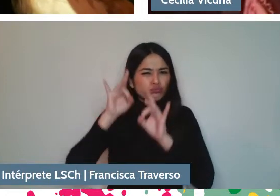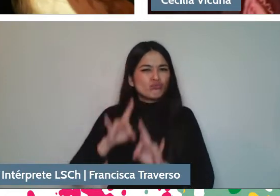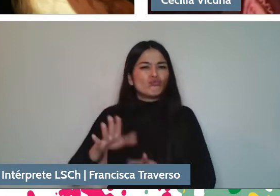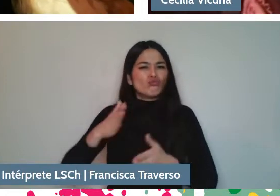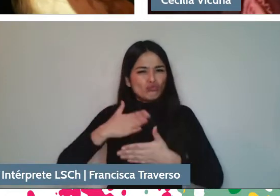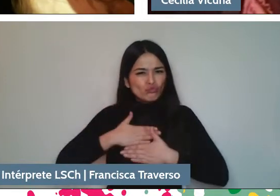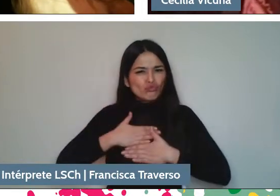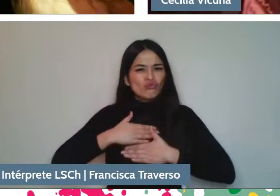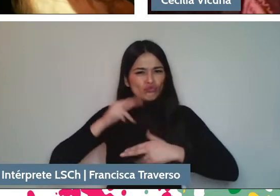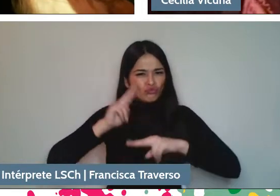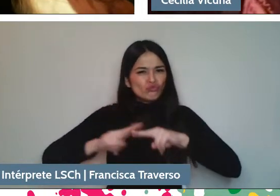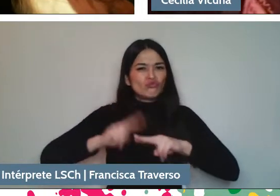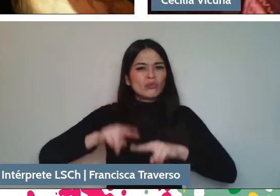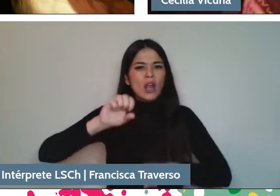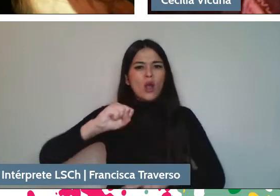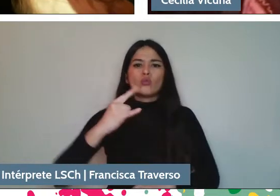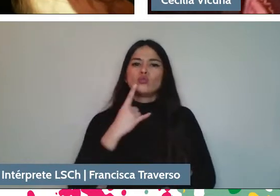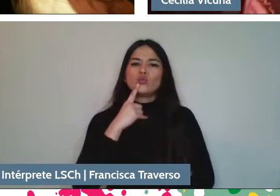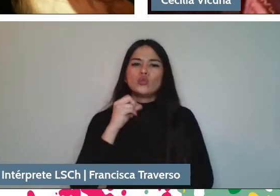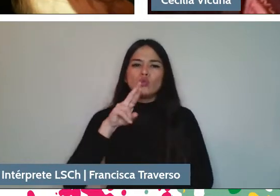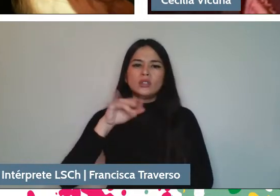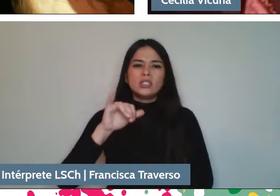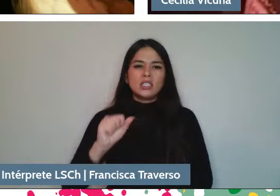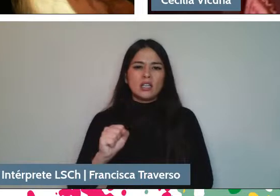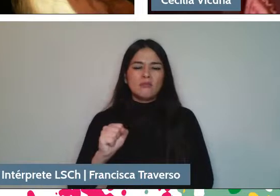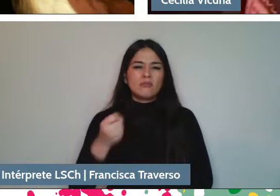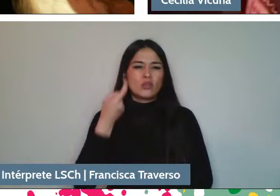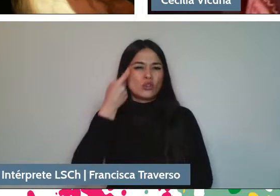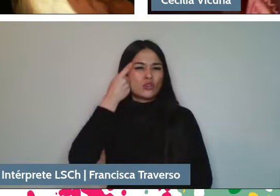es la conciencia de la responsabilidad del don.